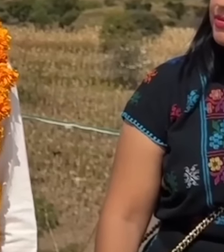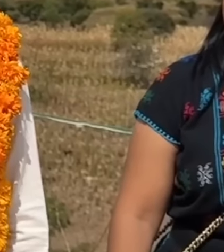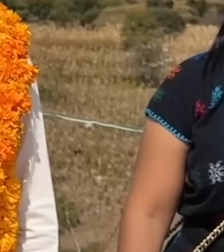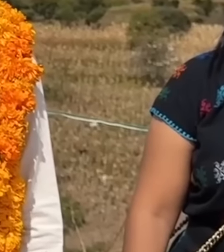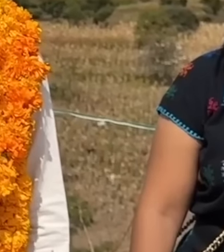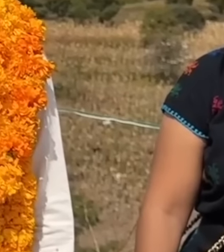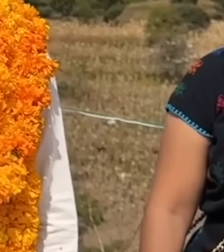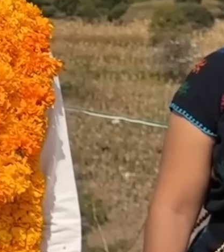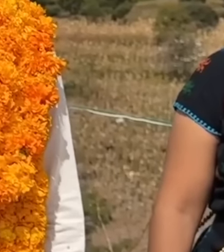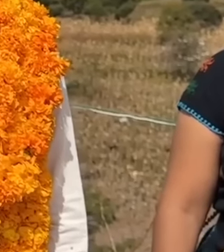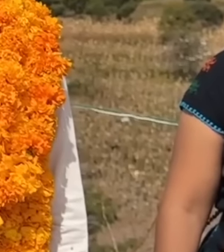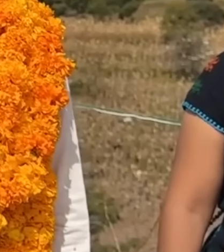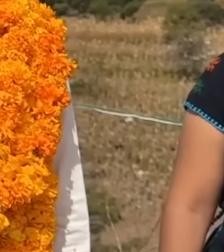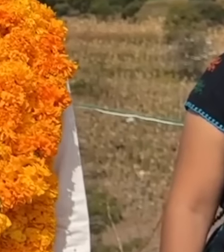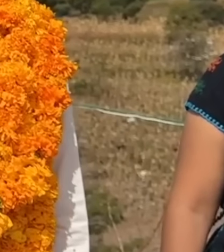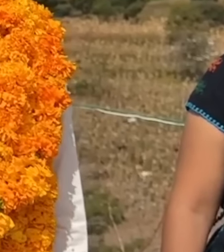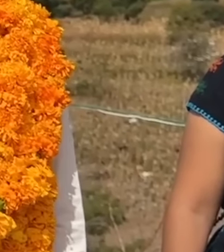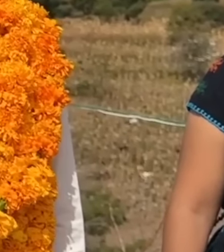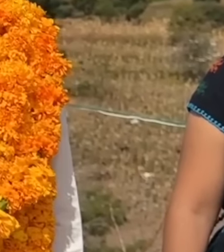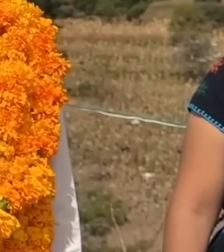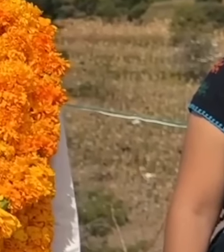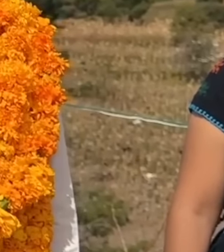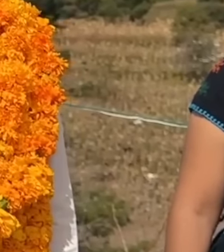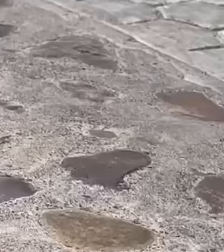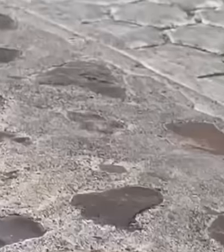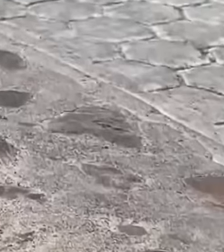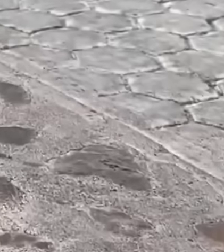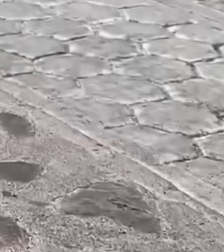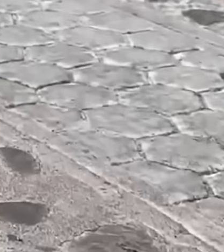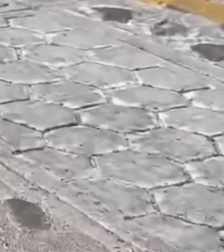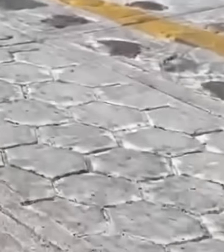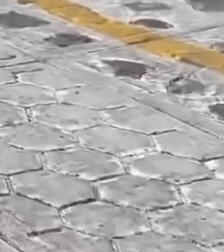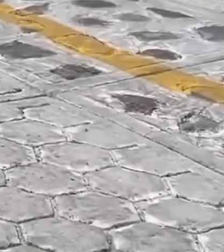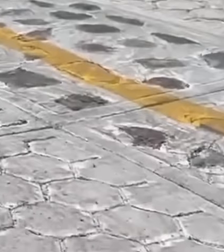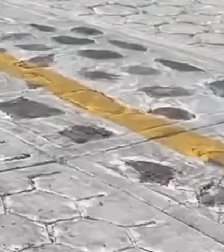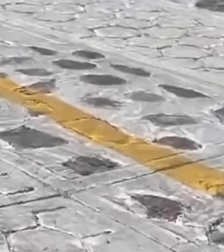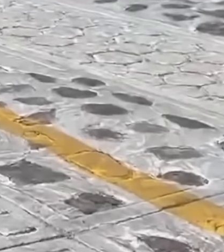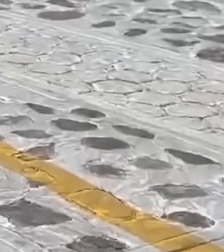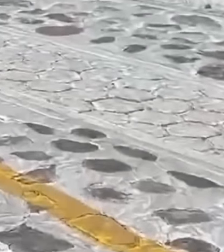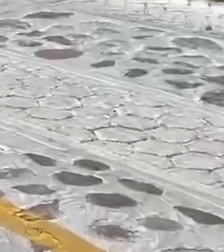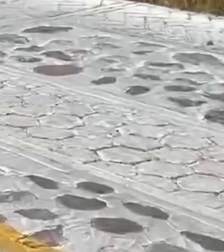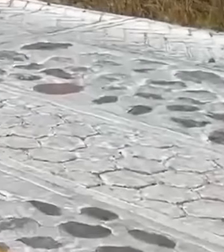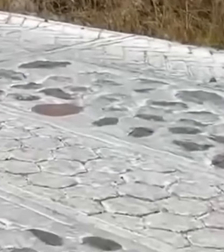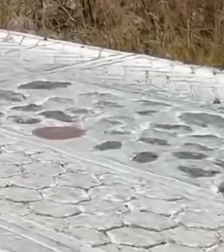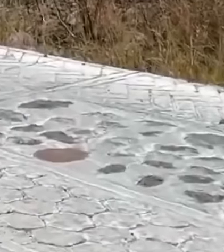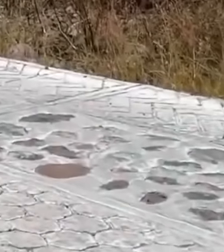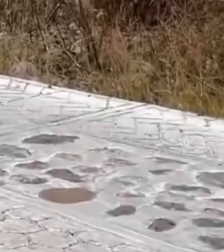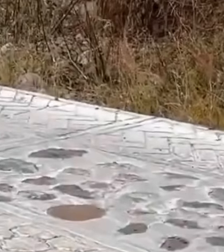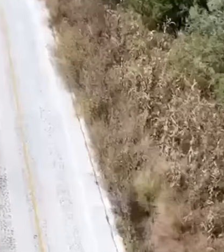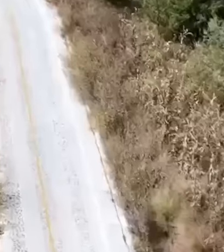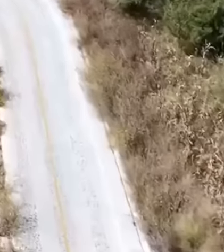estafeta y continúa con paso firme el programa de pavimentación hacia las cabeceras municipales,